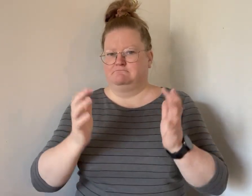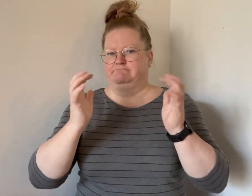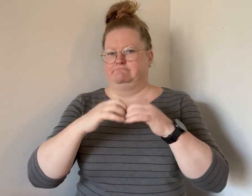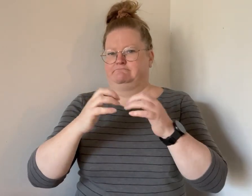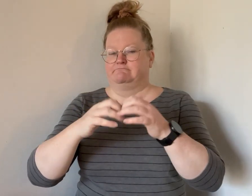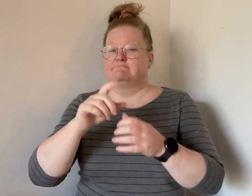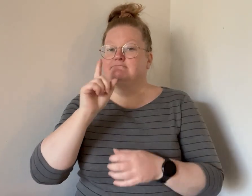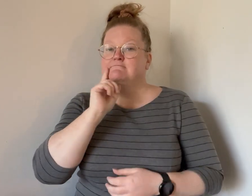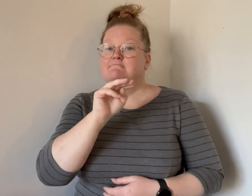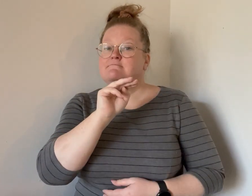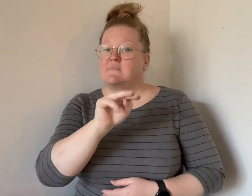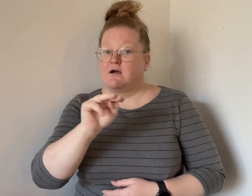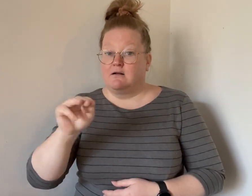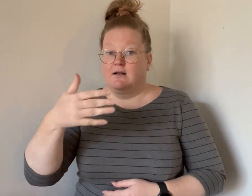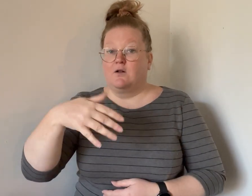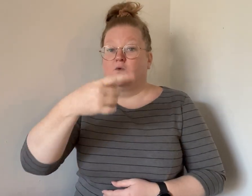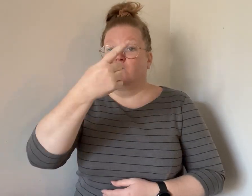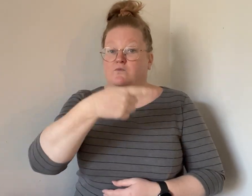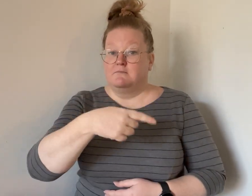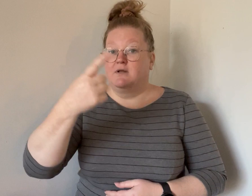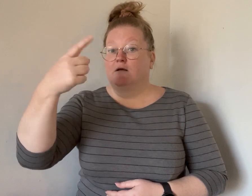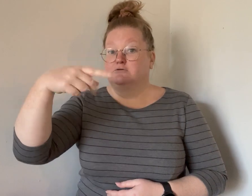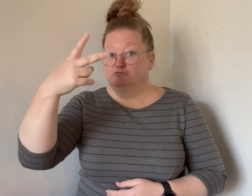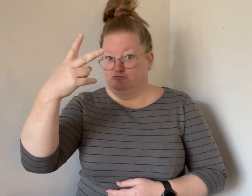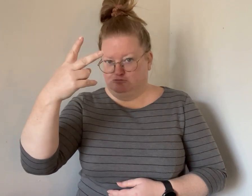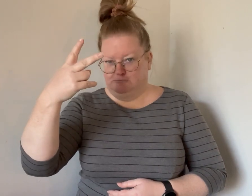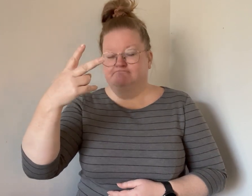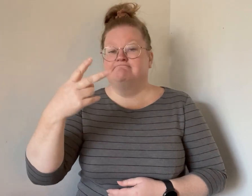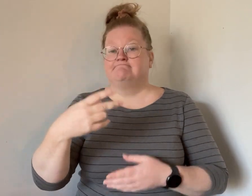Ryhmä kokoontuu maanantaisin klo 10-12.